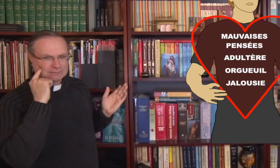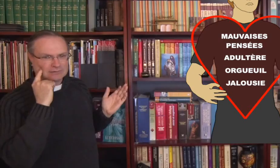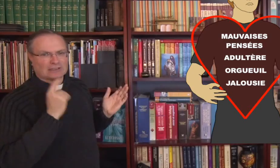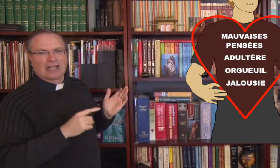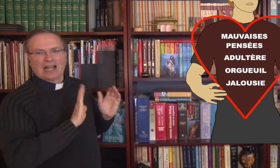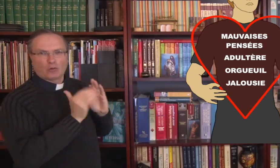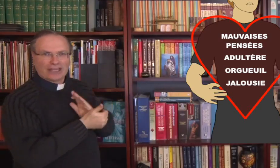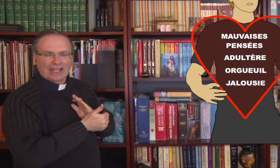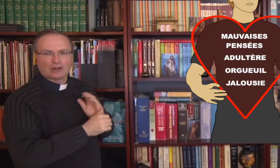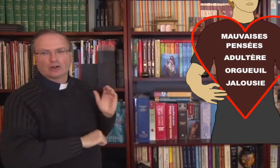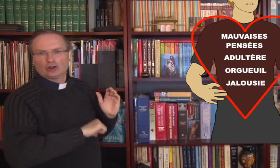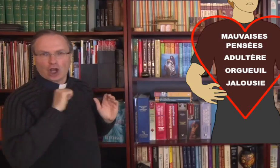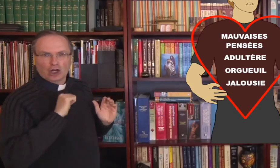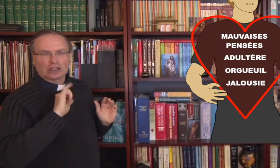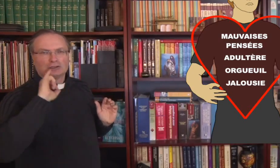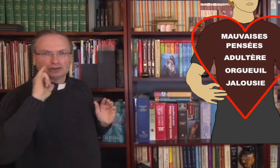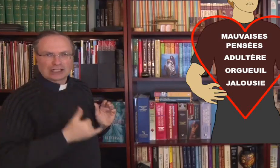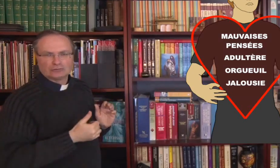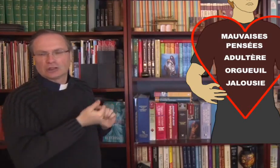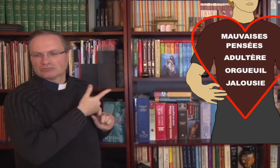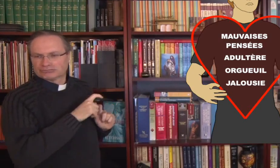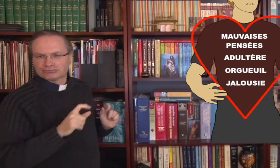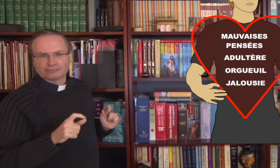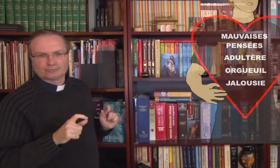l’adultère, l’orgueil, la jalousie, etc.